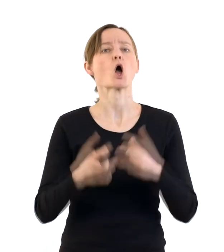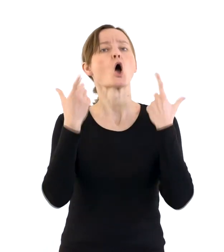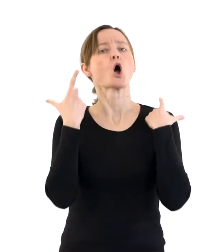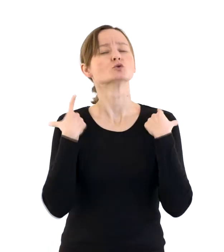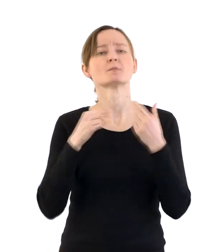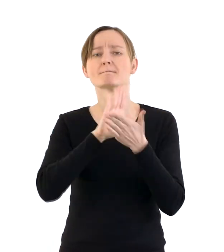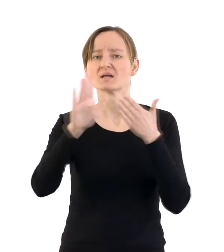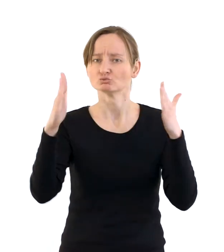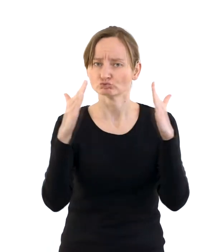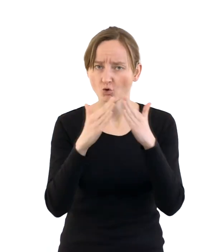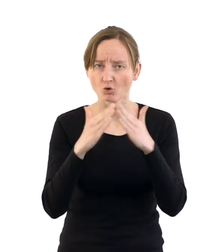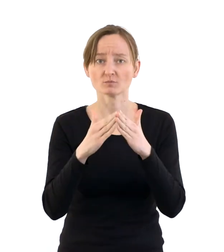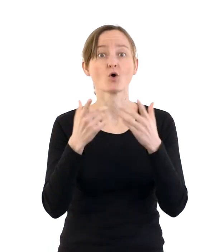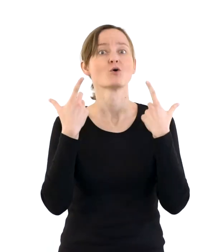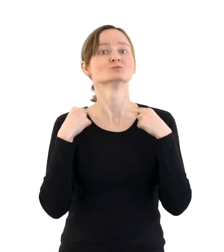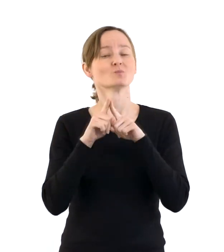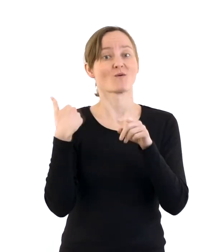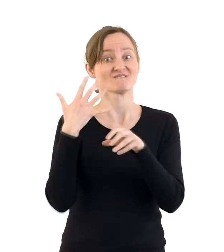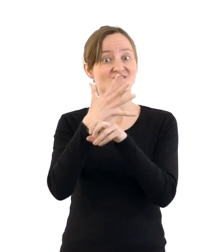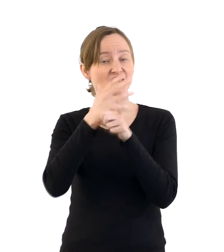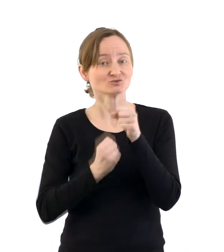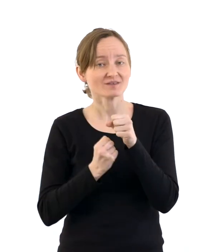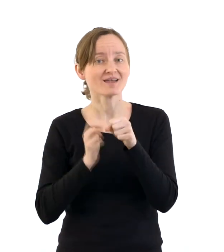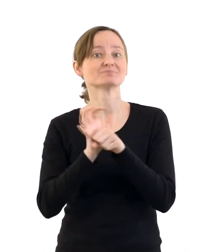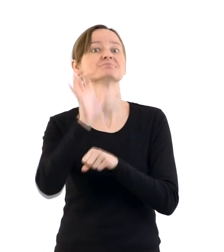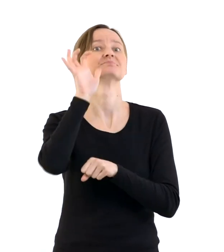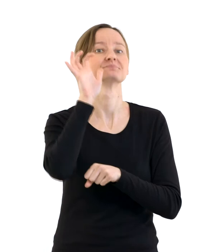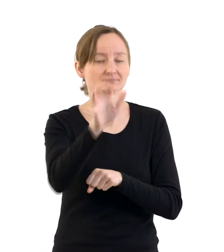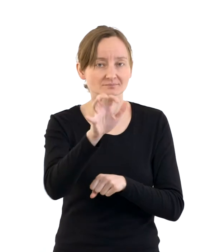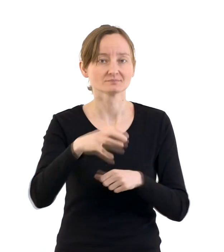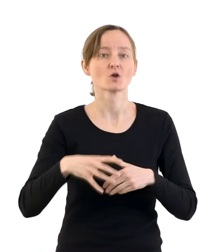Osoby bezdomne Osoby opuszczające zakłady karne